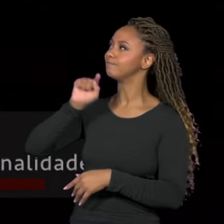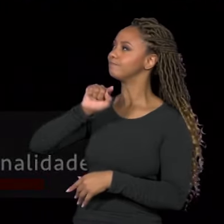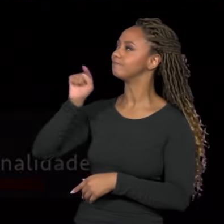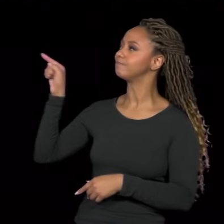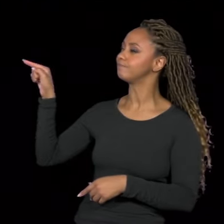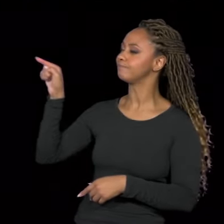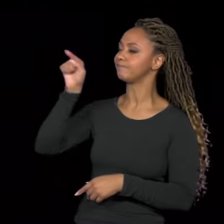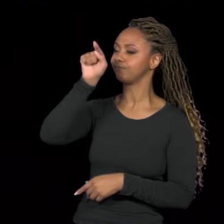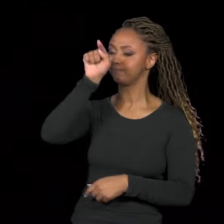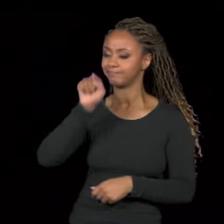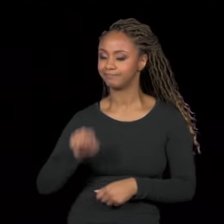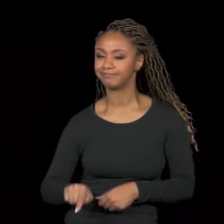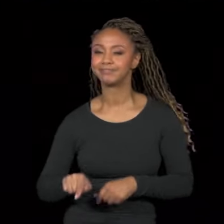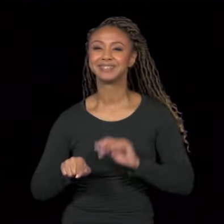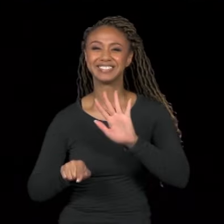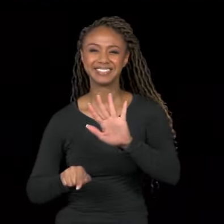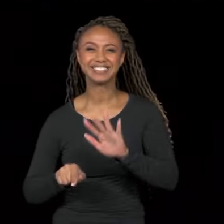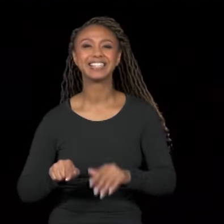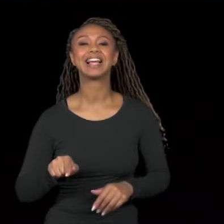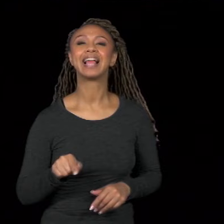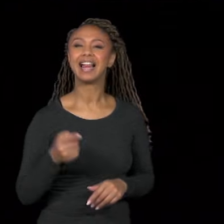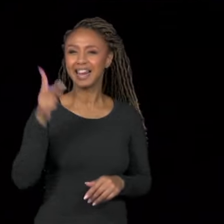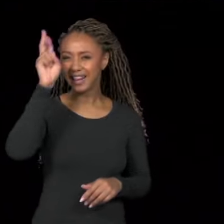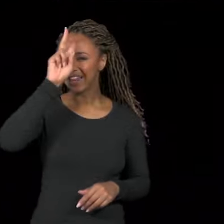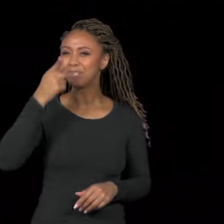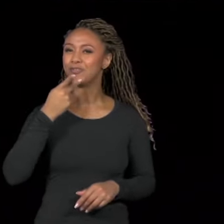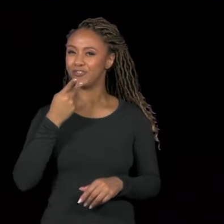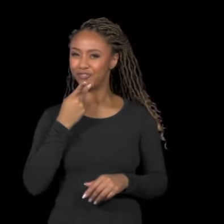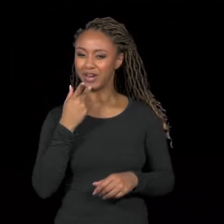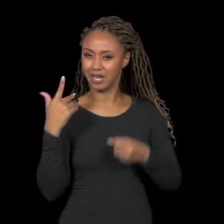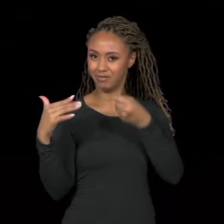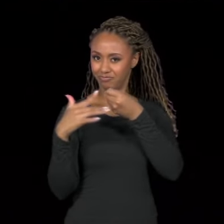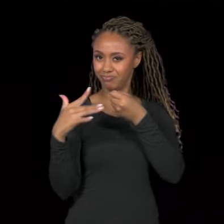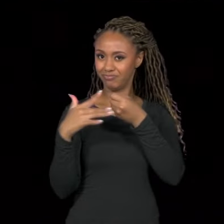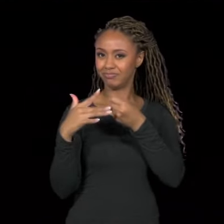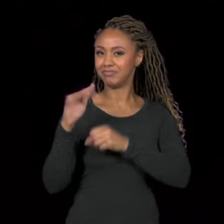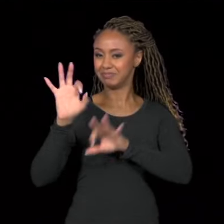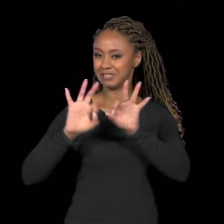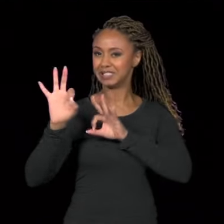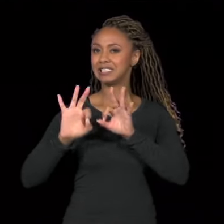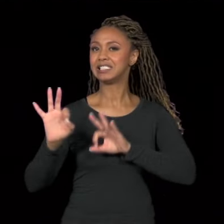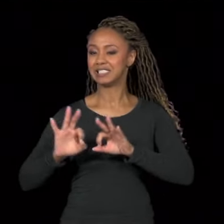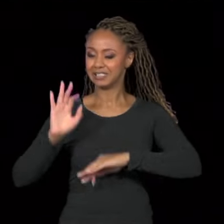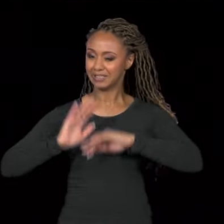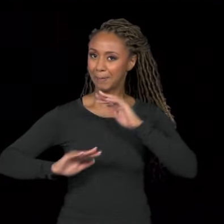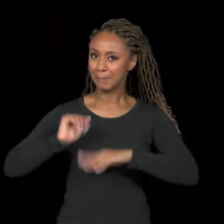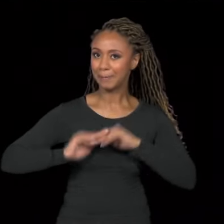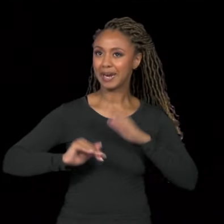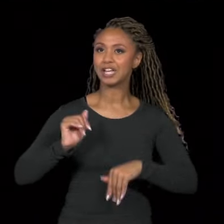ISSO NO BANCO DE DADOS... LEMBRA QUANDO EU FALEI PARA VOCÊS QUE MUITOS DOS PAPÉIS QUE VÃO SENDO EXECUTADOS SÃO EXECUTADOS PELO PRÓPRIO SISTEMA